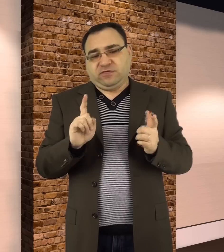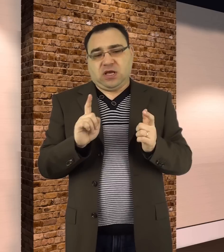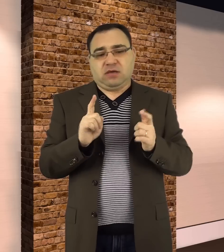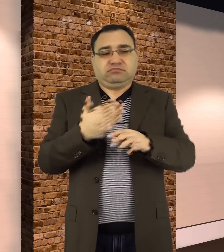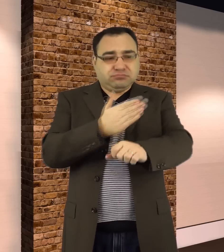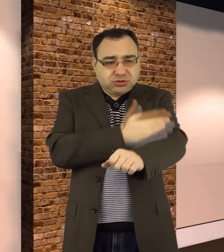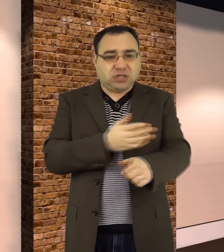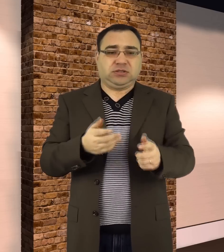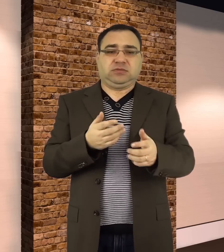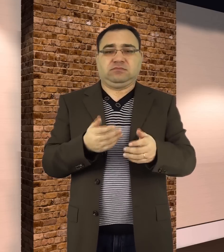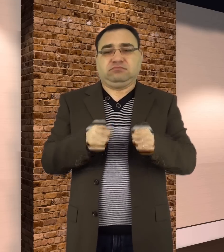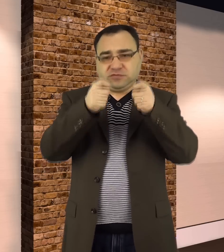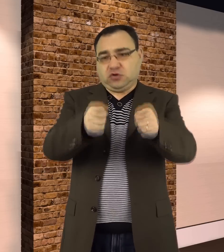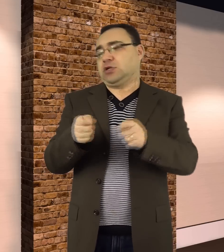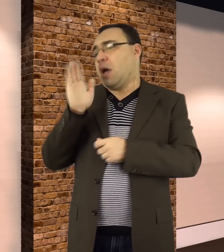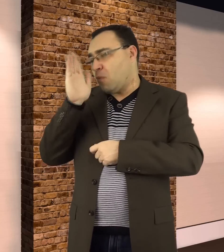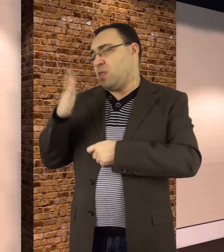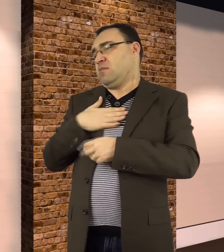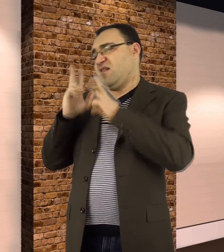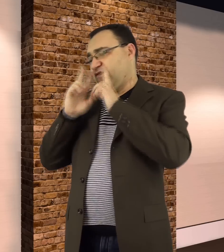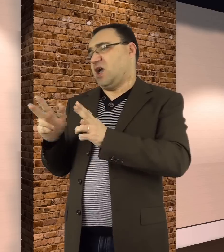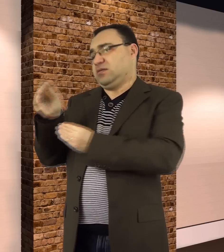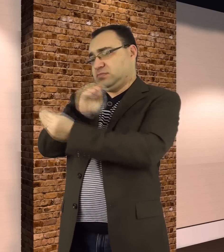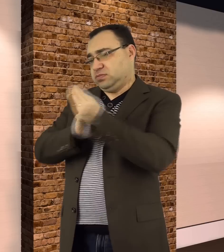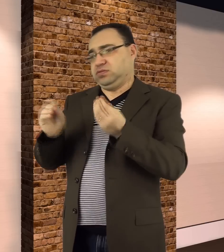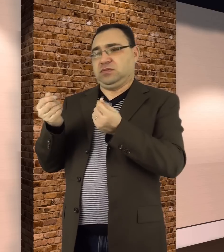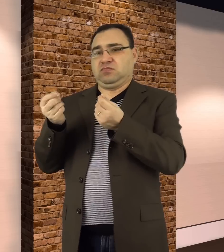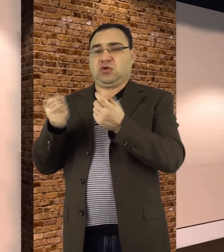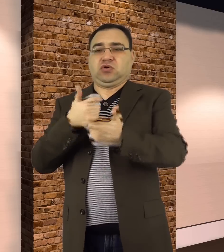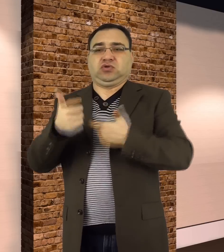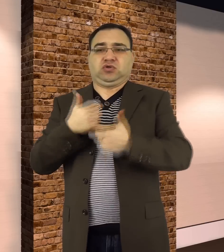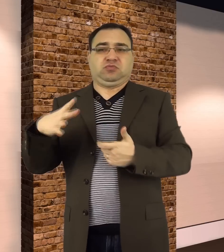Pracodawca dotrzymał tego terminu, bo wypłacił wynagrodzenie 7 stycznia.